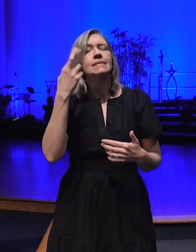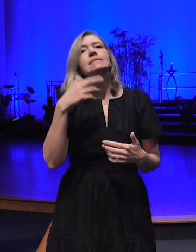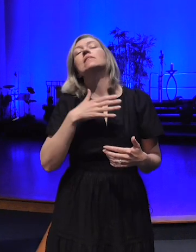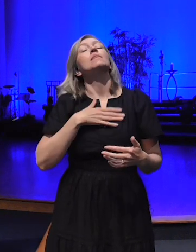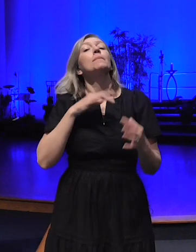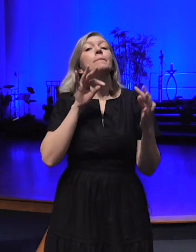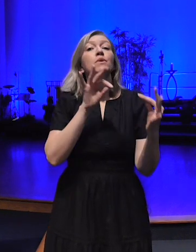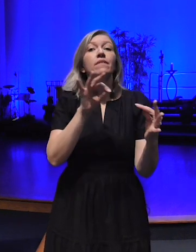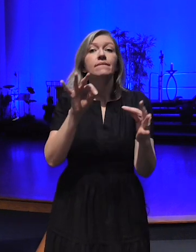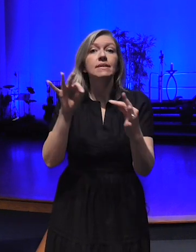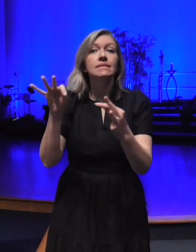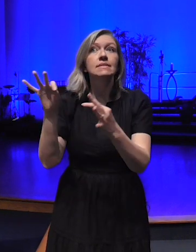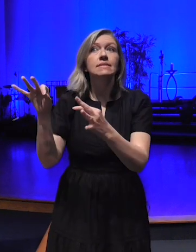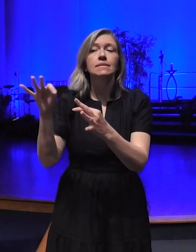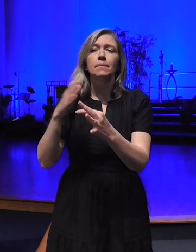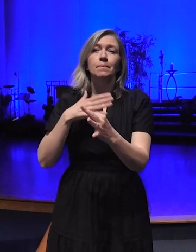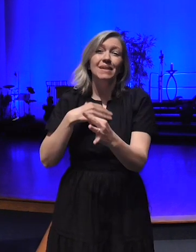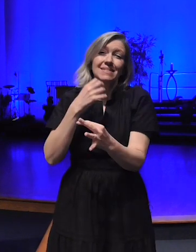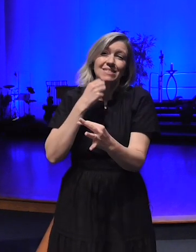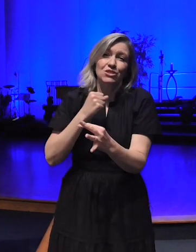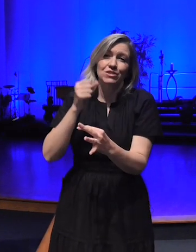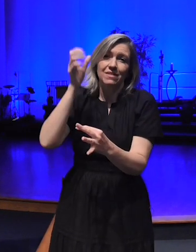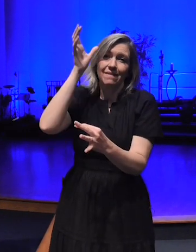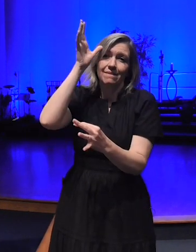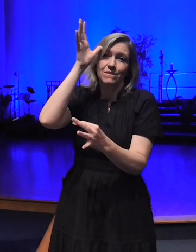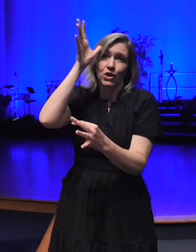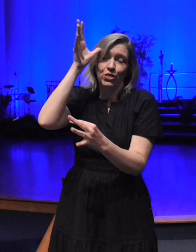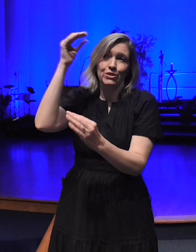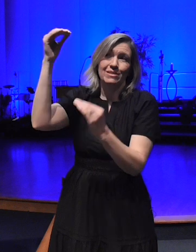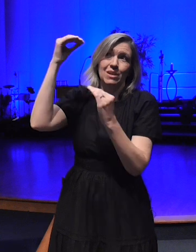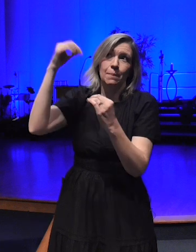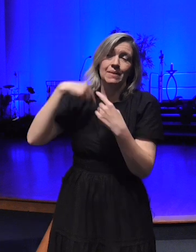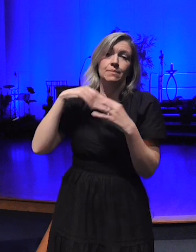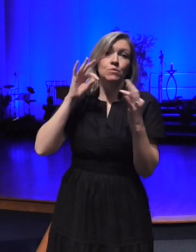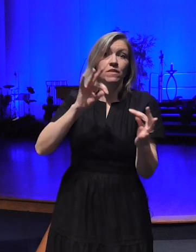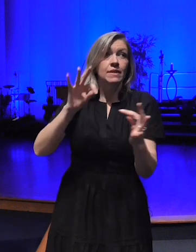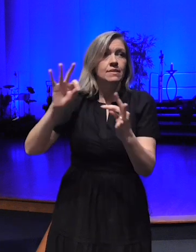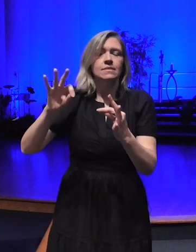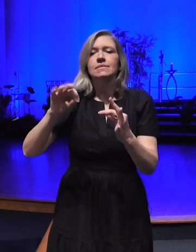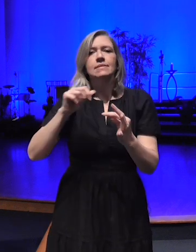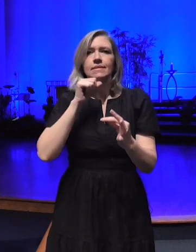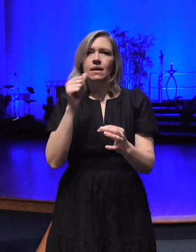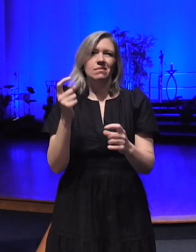padre me inculcó no era realmente la manera de caminar en la vida que la vida no se trata de perfección,